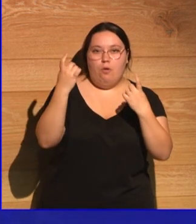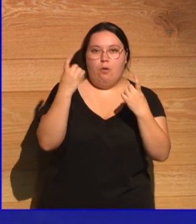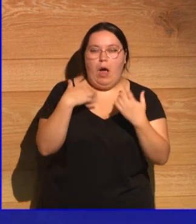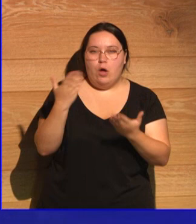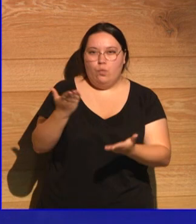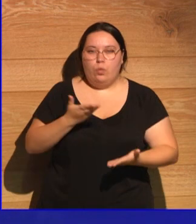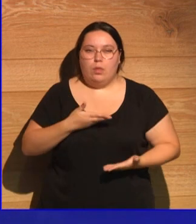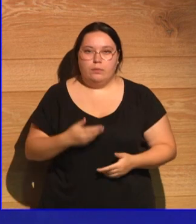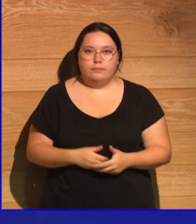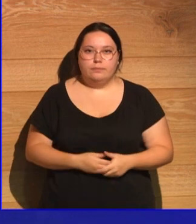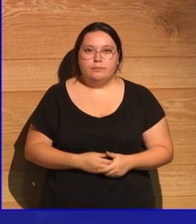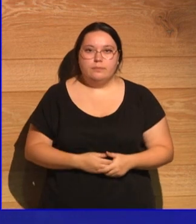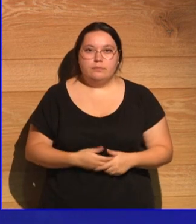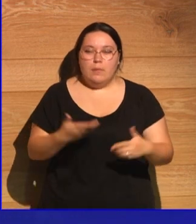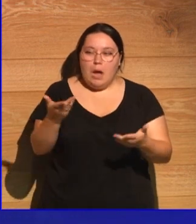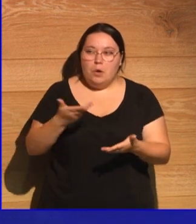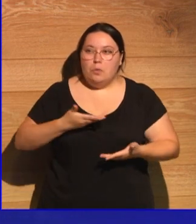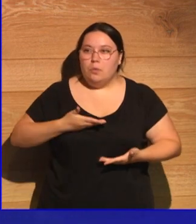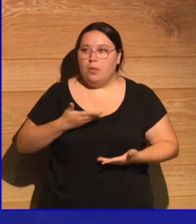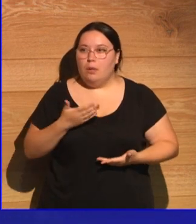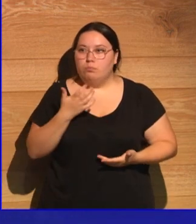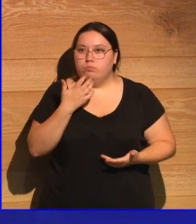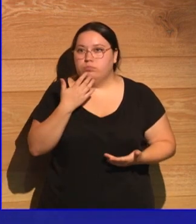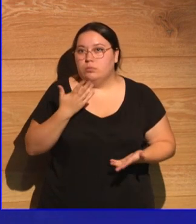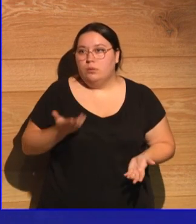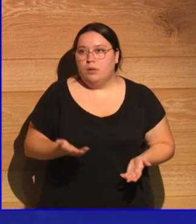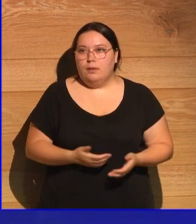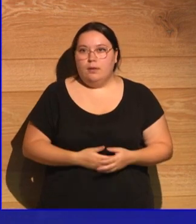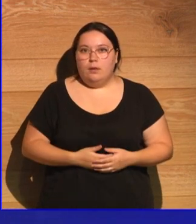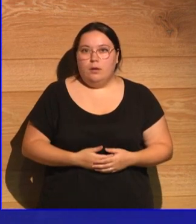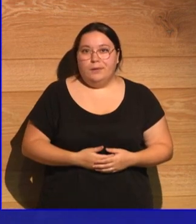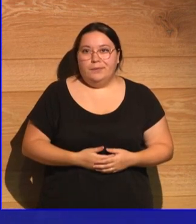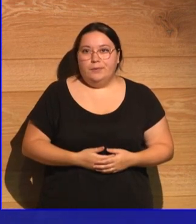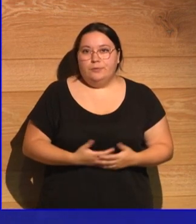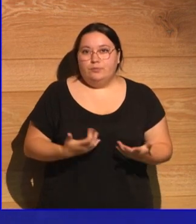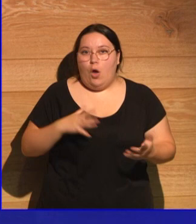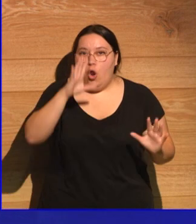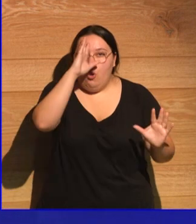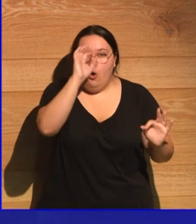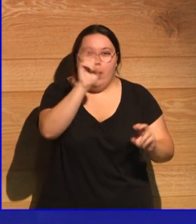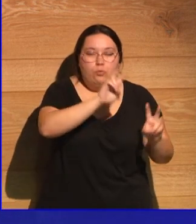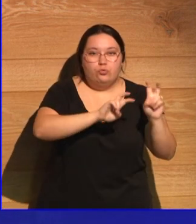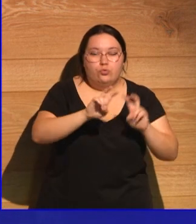nos ayuda a verlo menos, a ir buscando un sentido, a un dolor histórico,